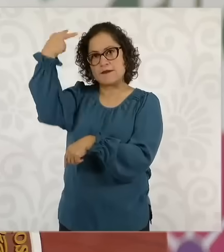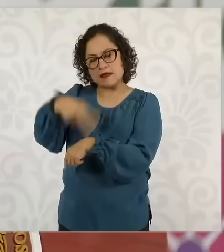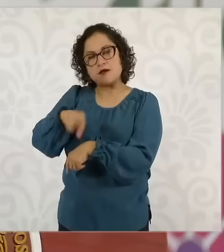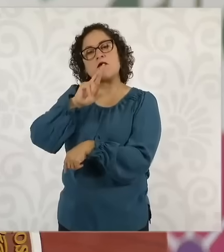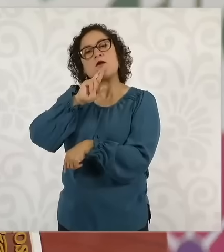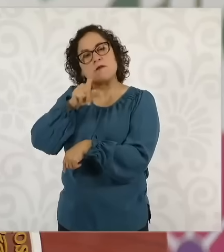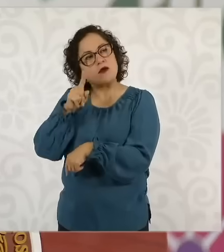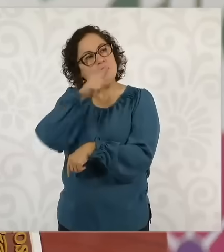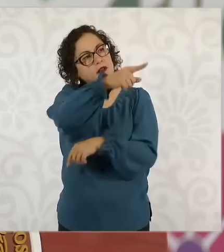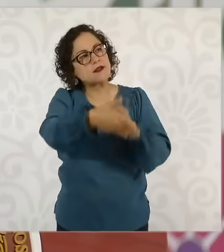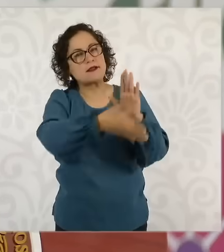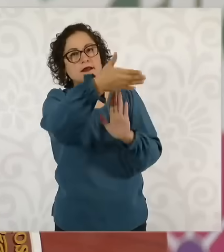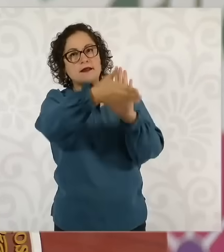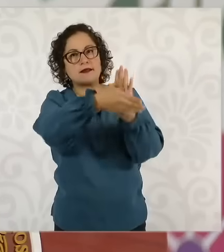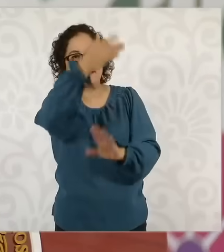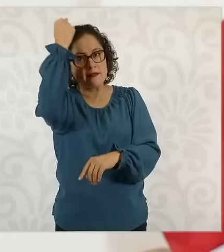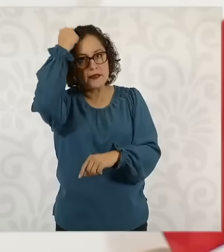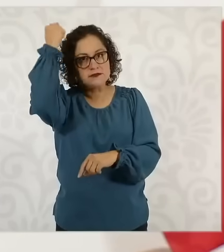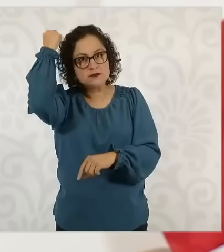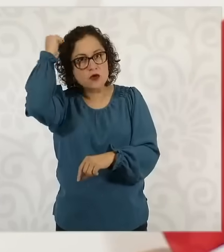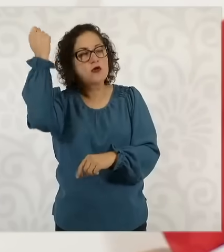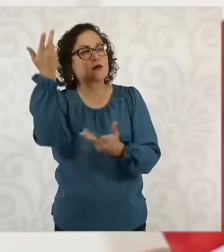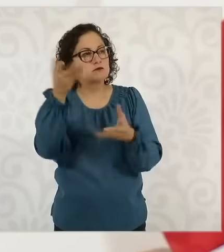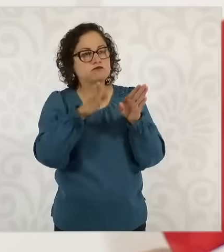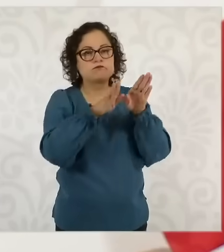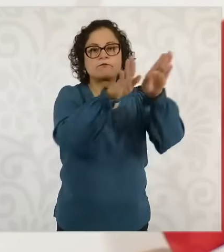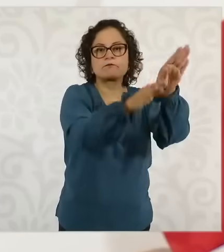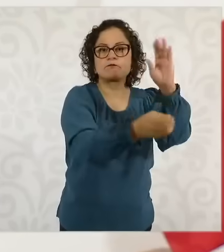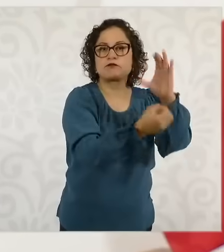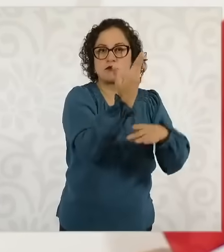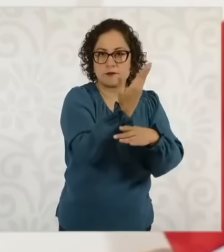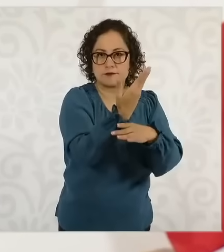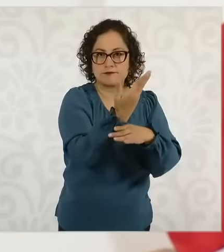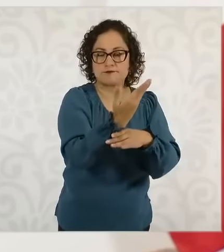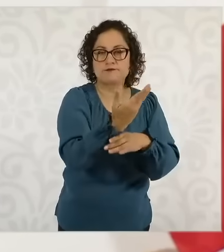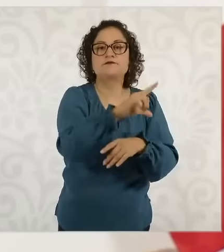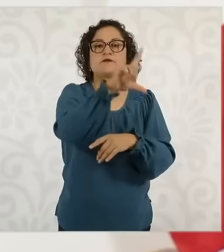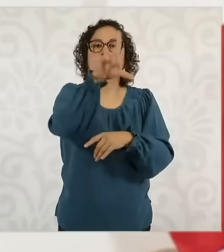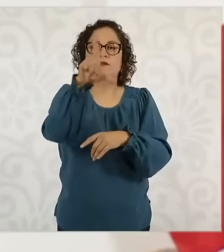llegue el presidente López Obrador, bueno, desde que fue jefe de gobierno, a mí me tocó porque